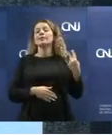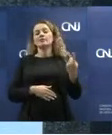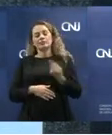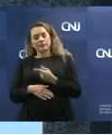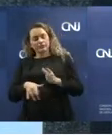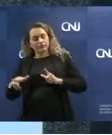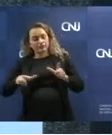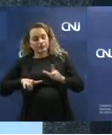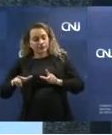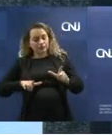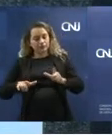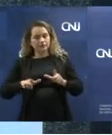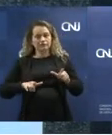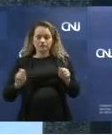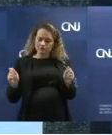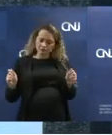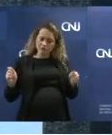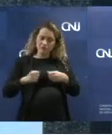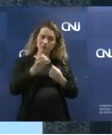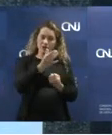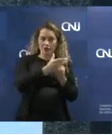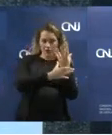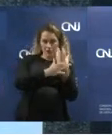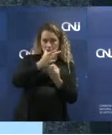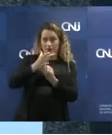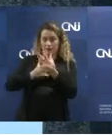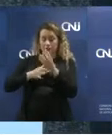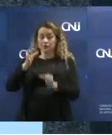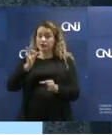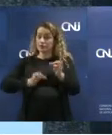para a implantação de um Judiciário quatro pontos zero,